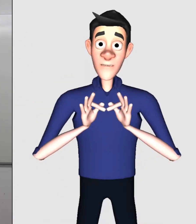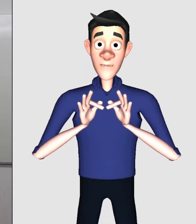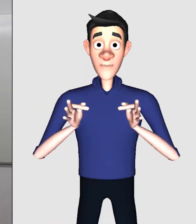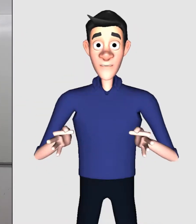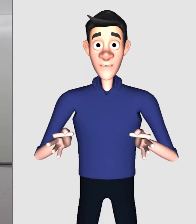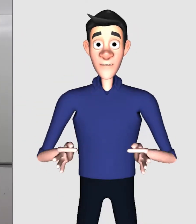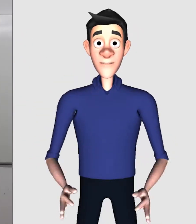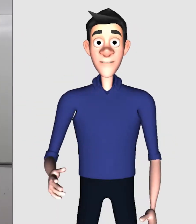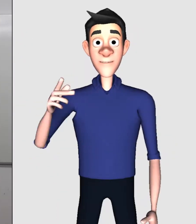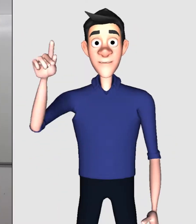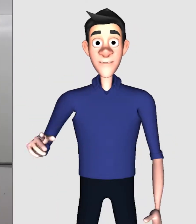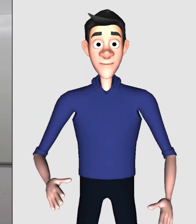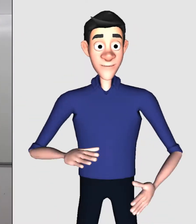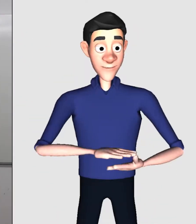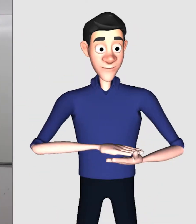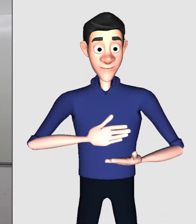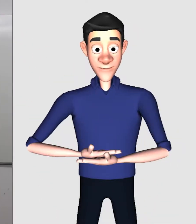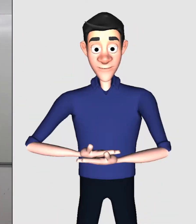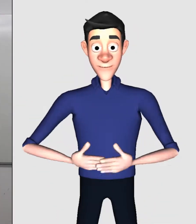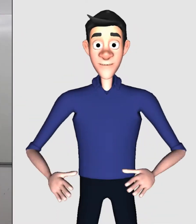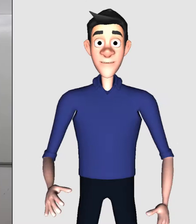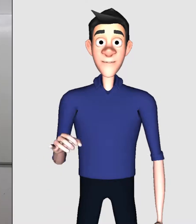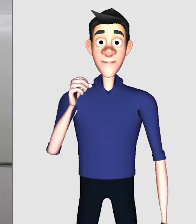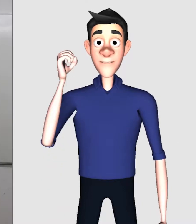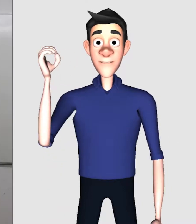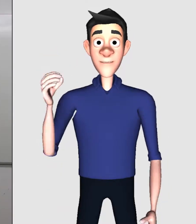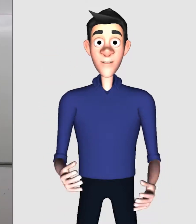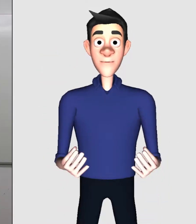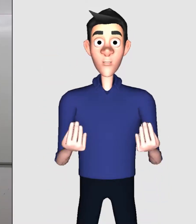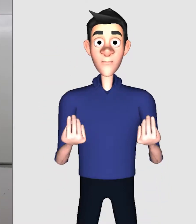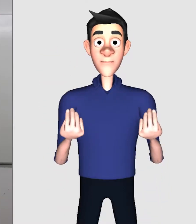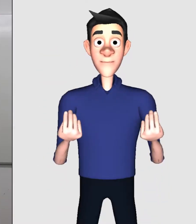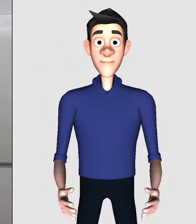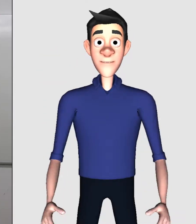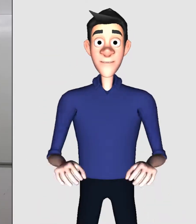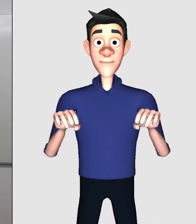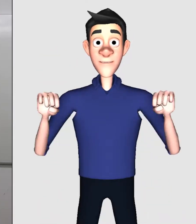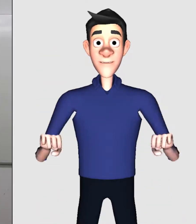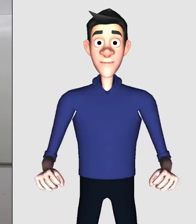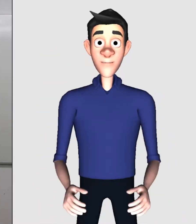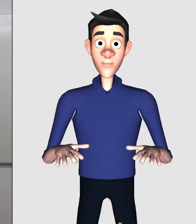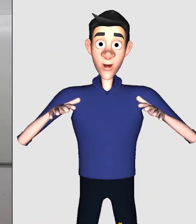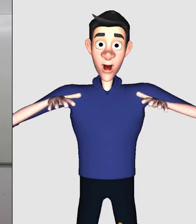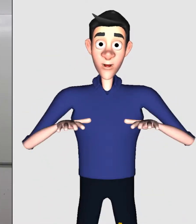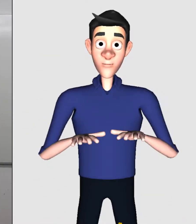Precisamos descobrir a frequência natural do sistema